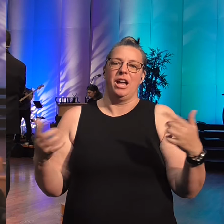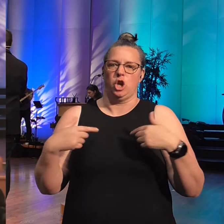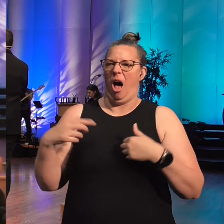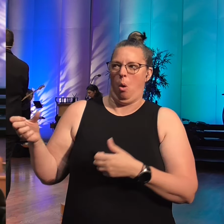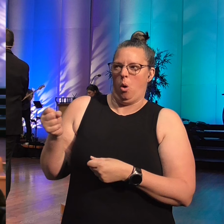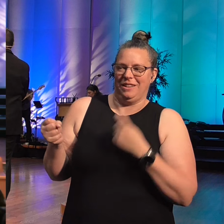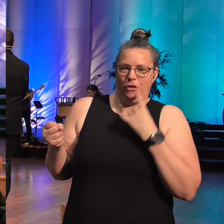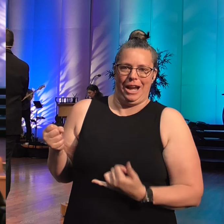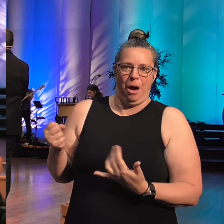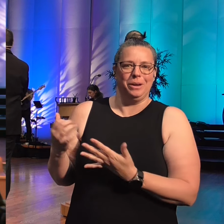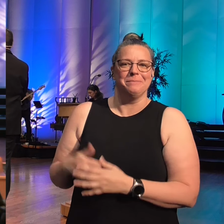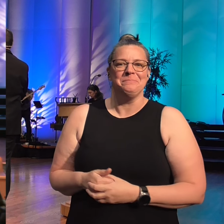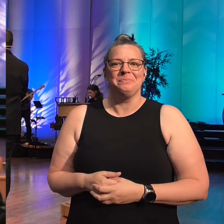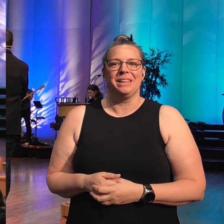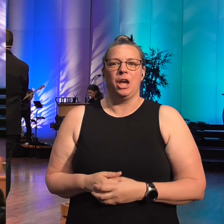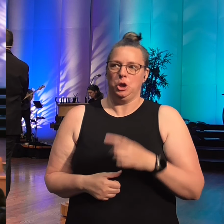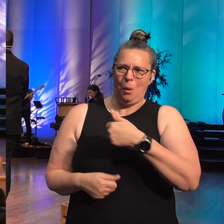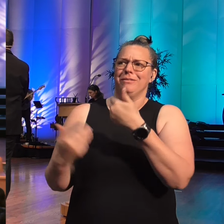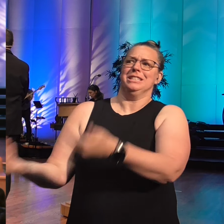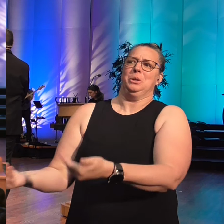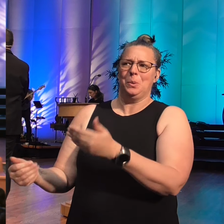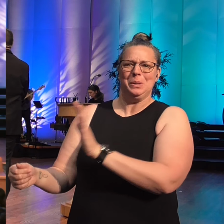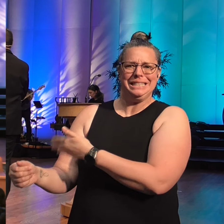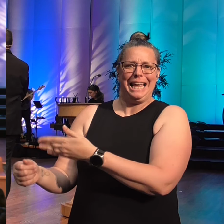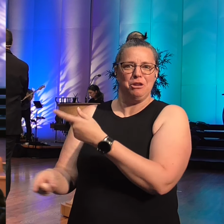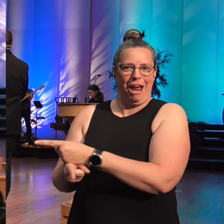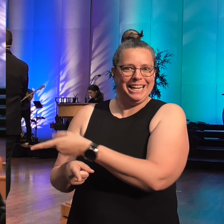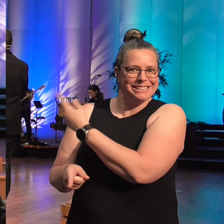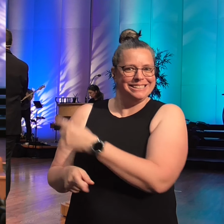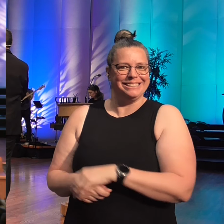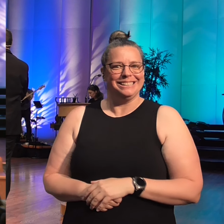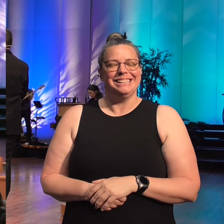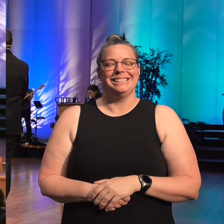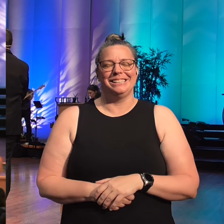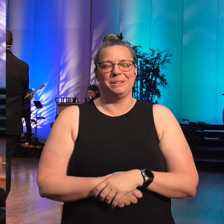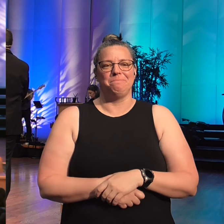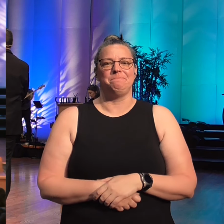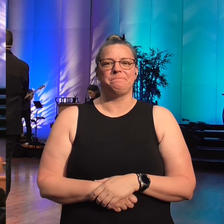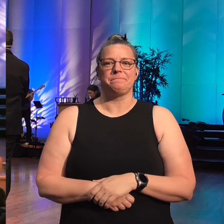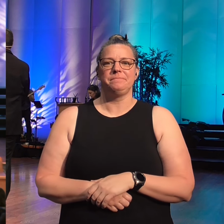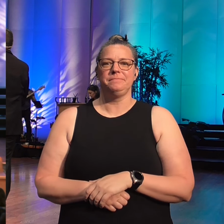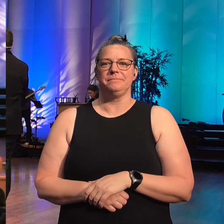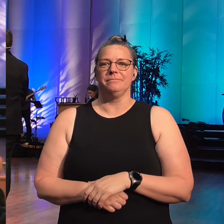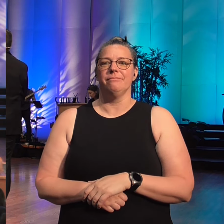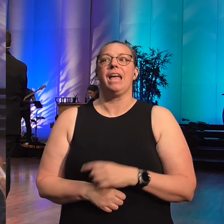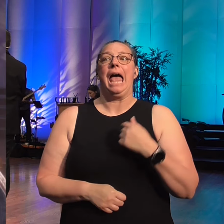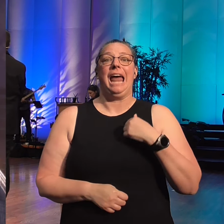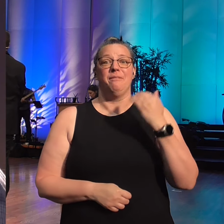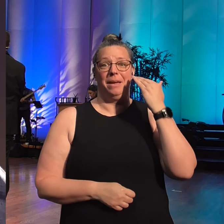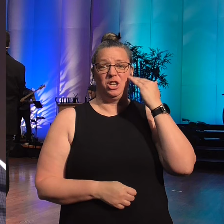esto por ahora Gracias porque cantaste bien Sí, he estado nervioso por dejar caer esos Lo